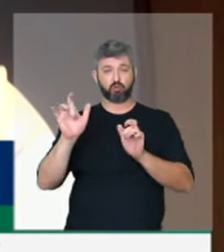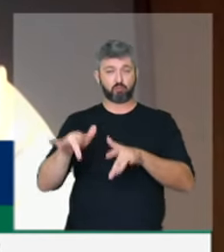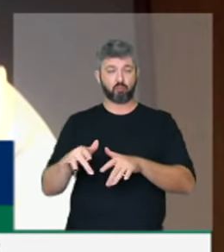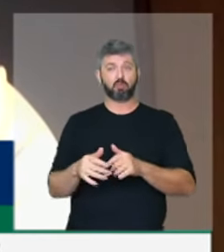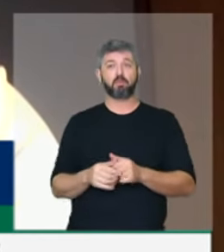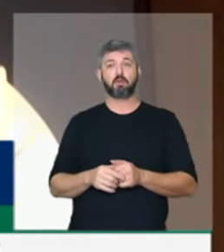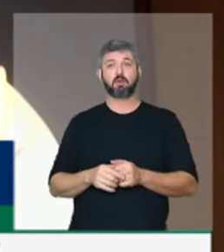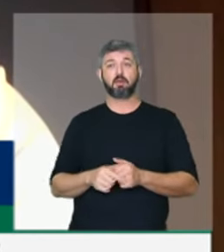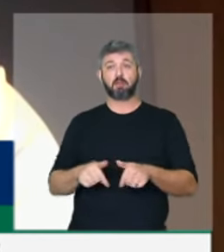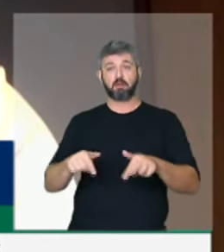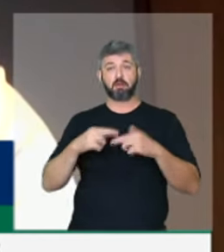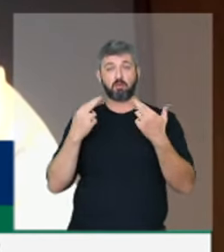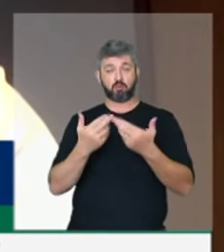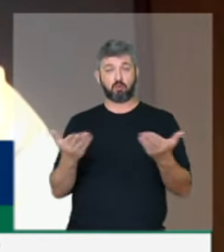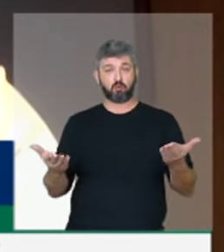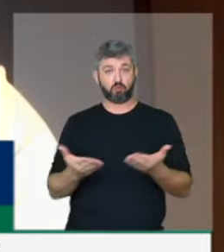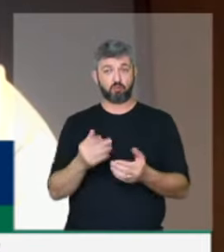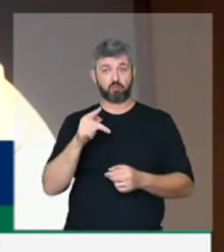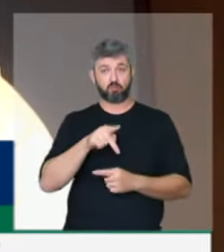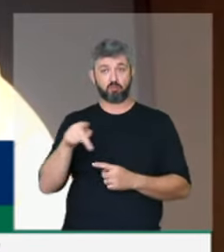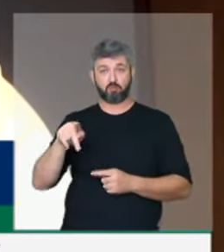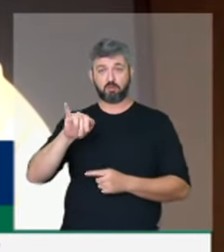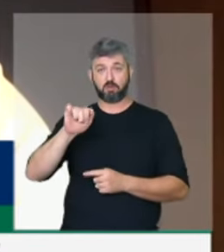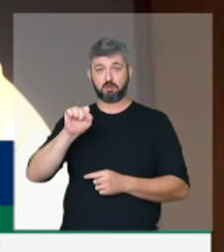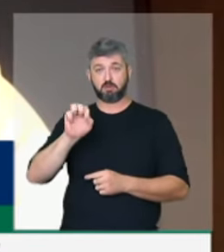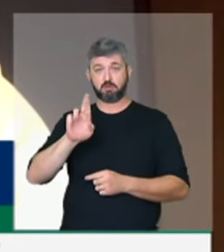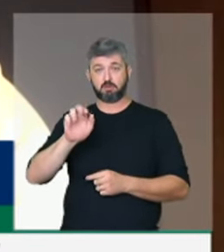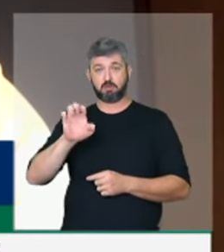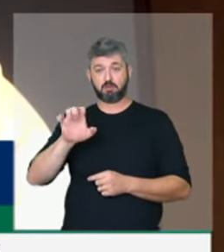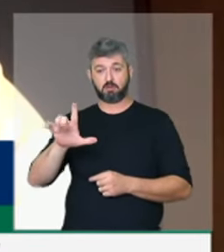ISRAEL, NOVO PRESIDENTE DA FRENTE PARLAMENTAR DA EDUCAÇÃO VAI FAZER O TEMPO, O USO DO TEMPO DE LIDERANÇA